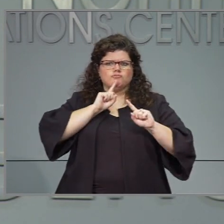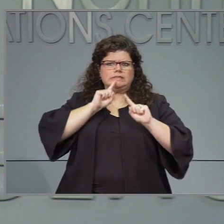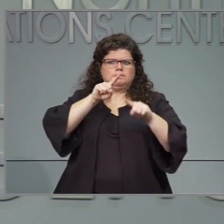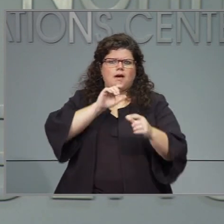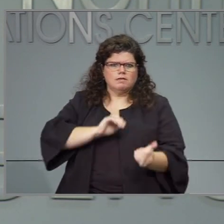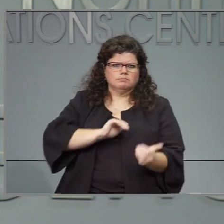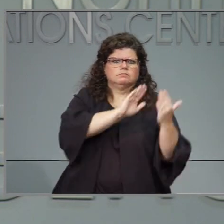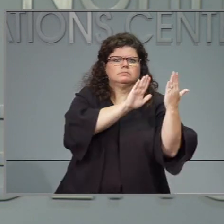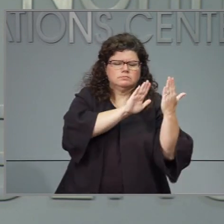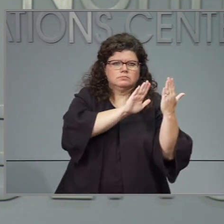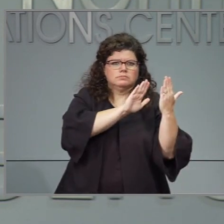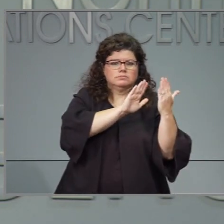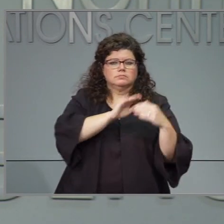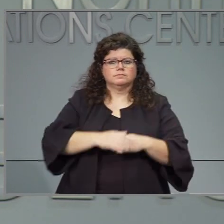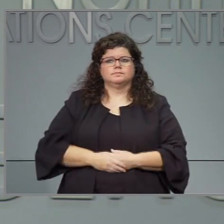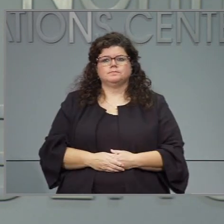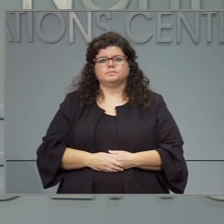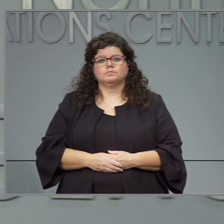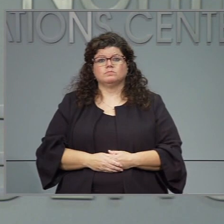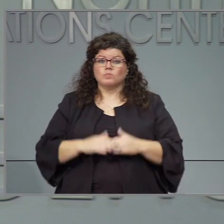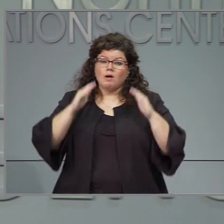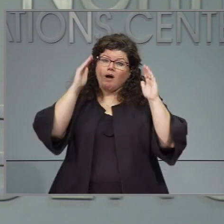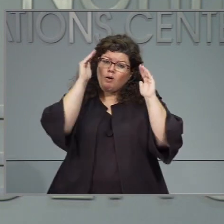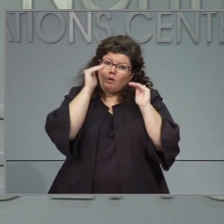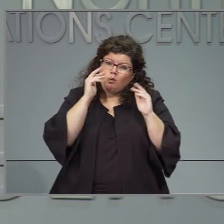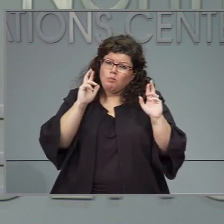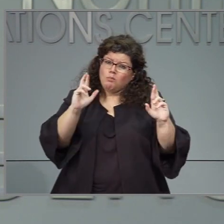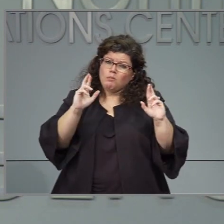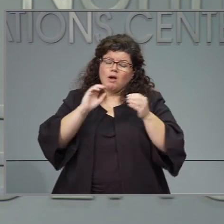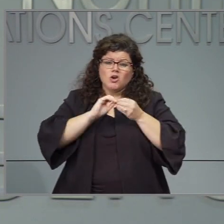reaccionando y poder tomar decisiones, yo espero que